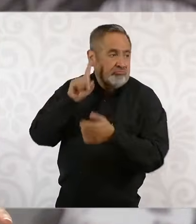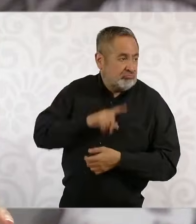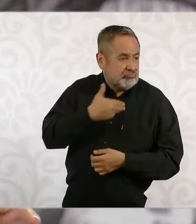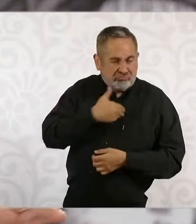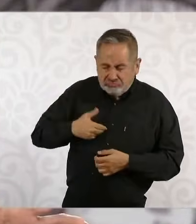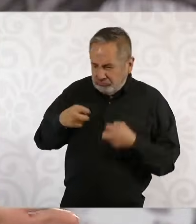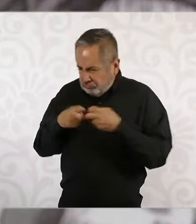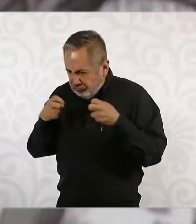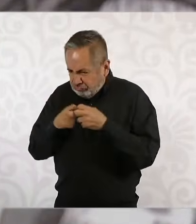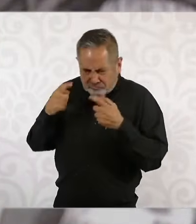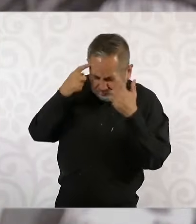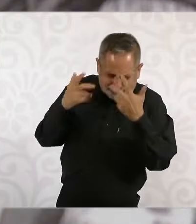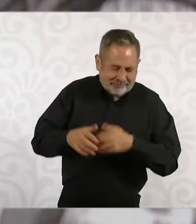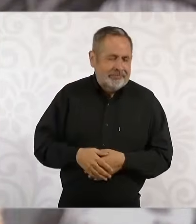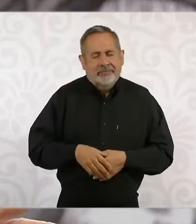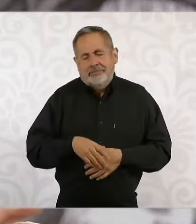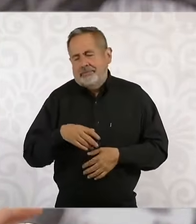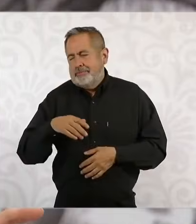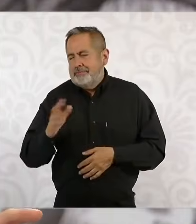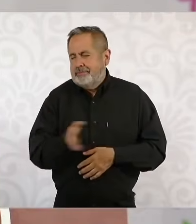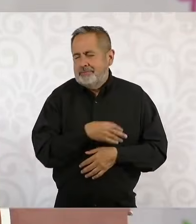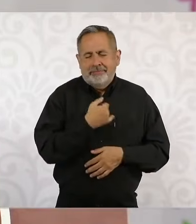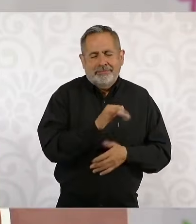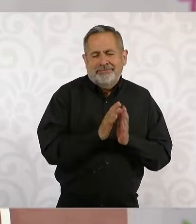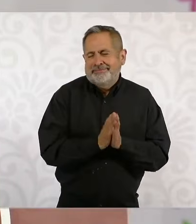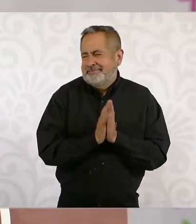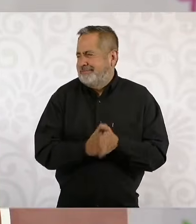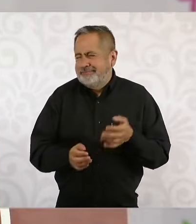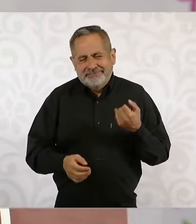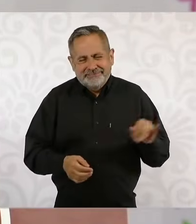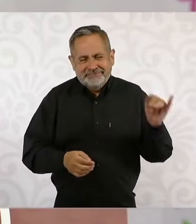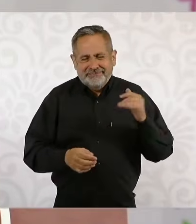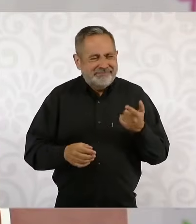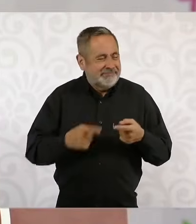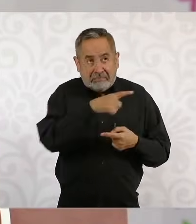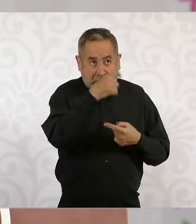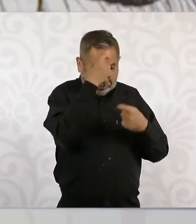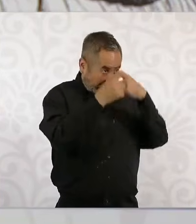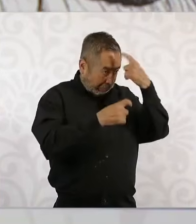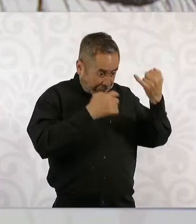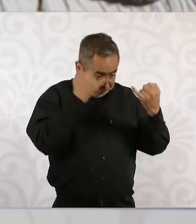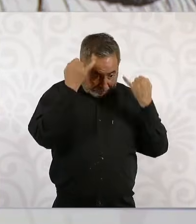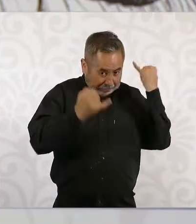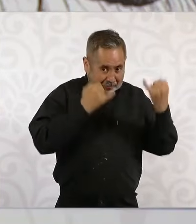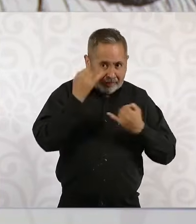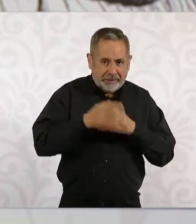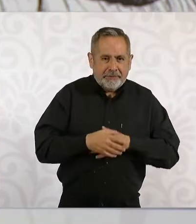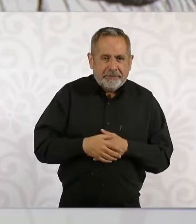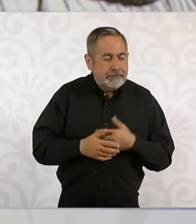le ay, por favor, puras invenciones, invenciones del presidente López Obrador. Ayer el Universal